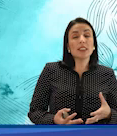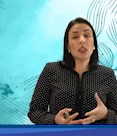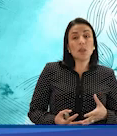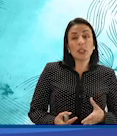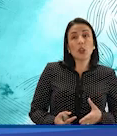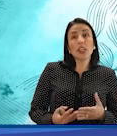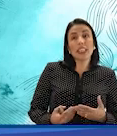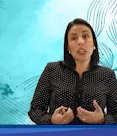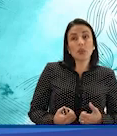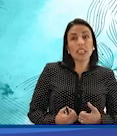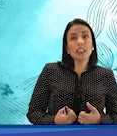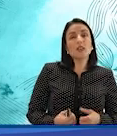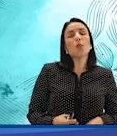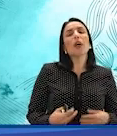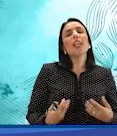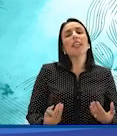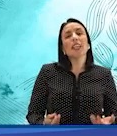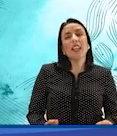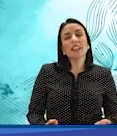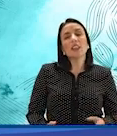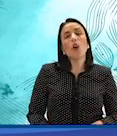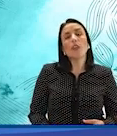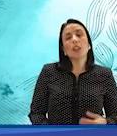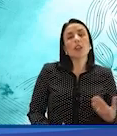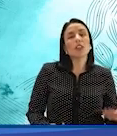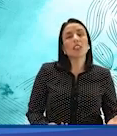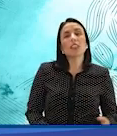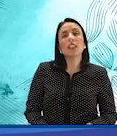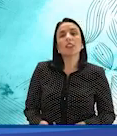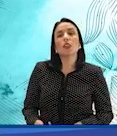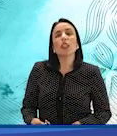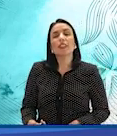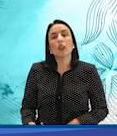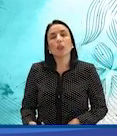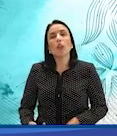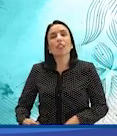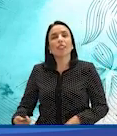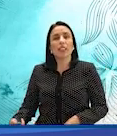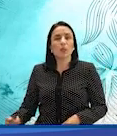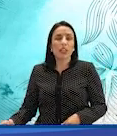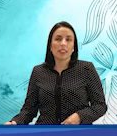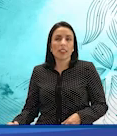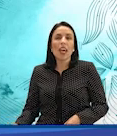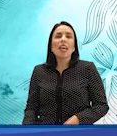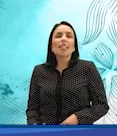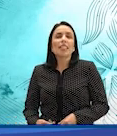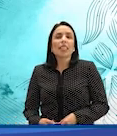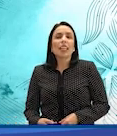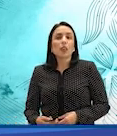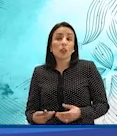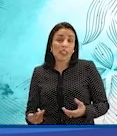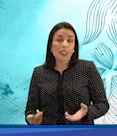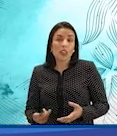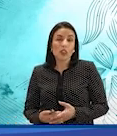del periodo que termina puedan liquidarse o reconocerse dentro del término de seis meses sin que la autorización